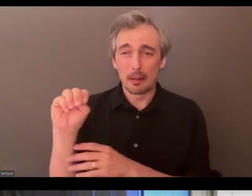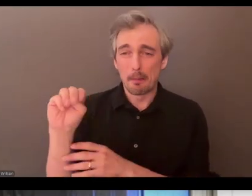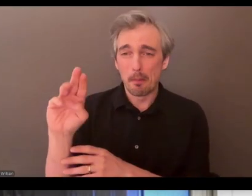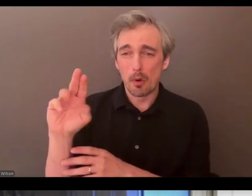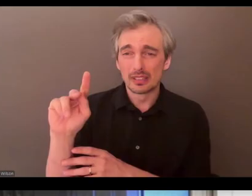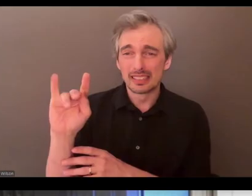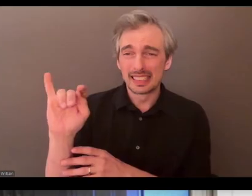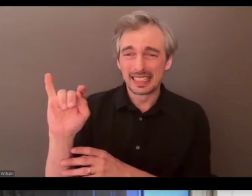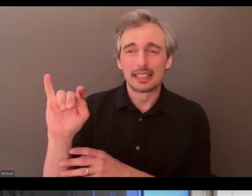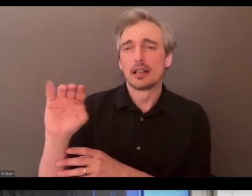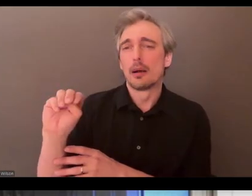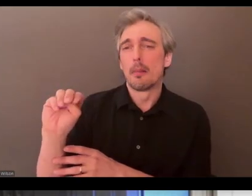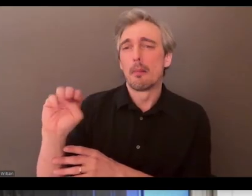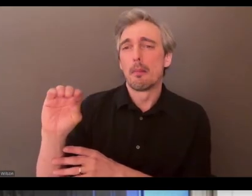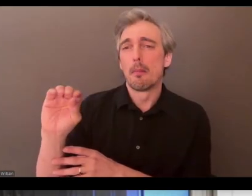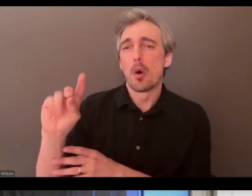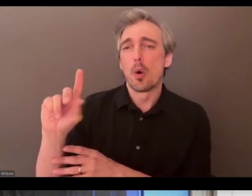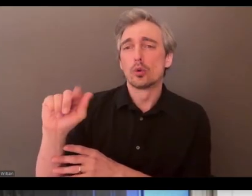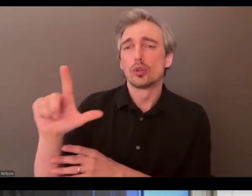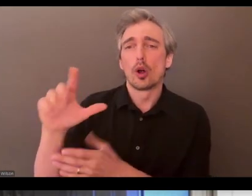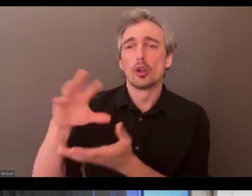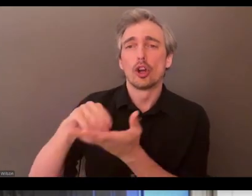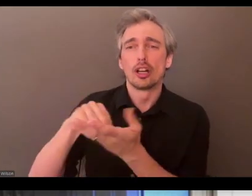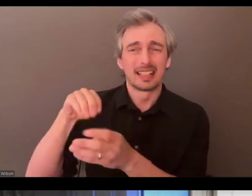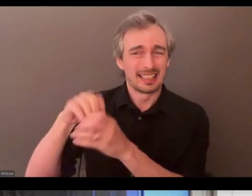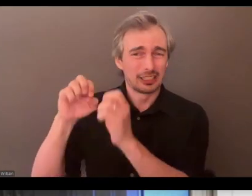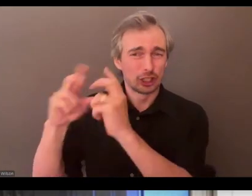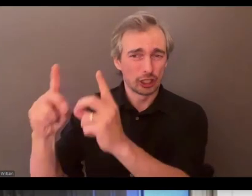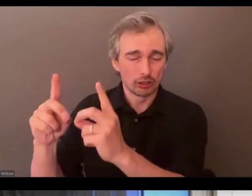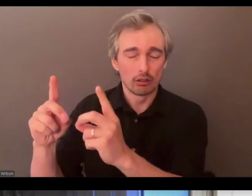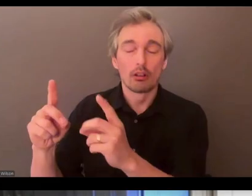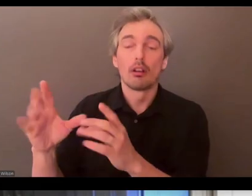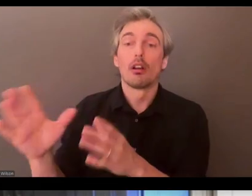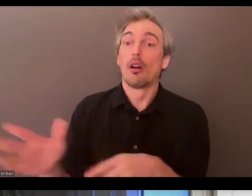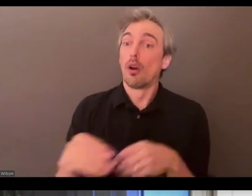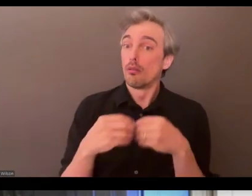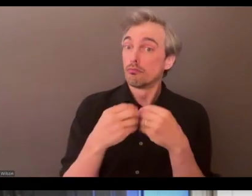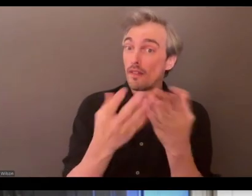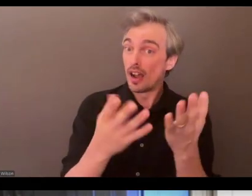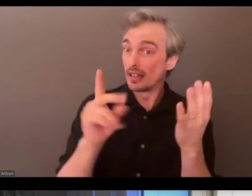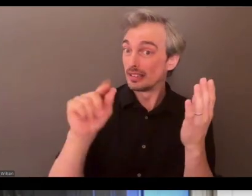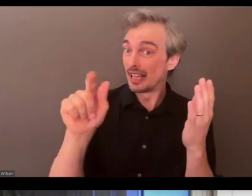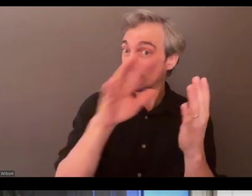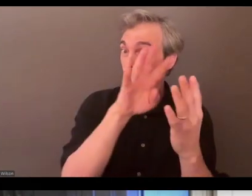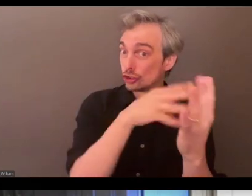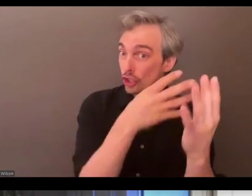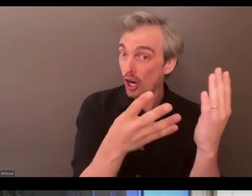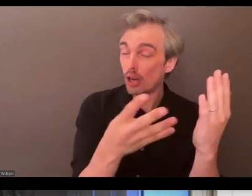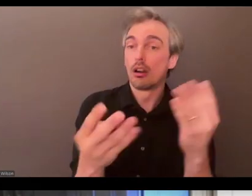デ ータチャ ートを見せて数字を提供するだ けでなく、それをスト ーリ ーに変換します。